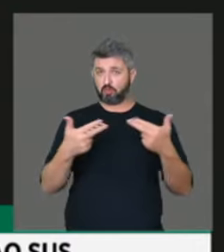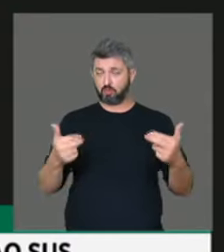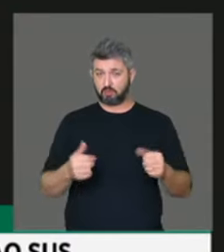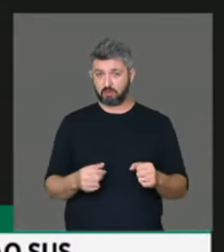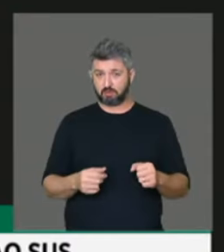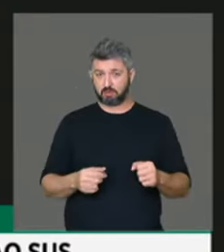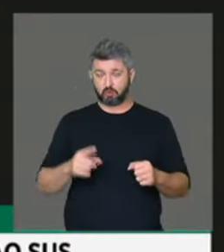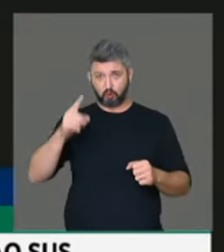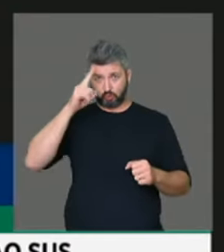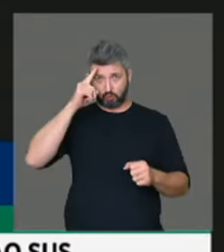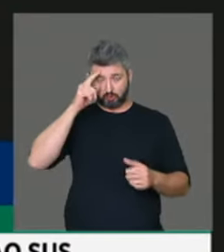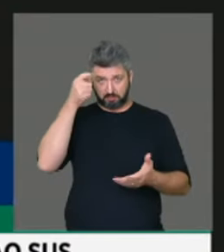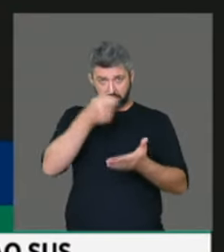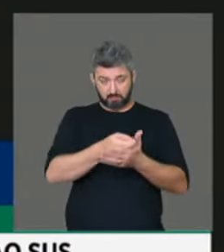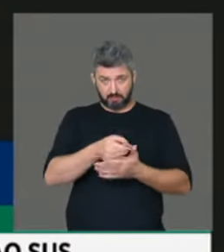UTI, NO PERÍODO FORA DE PANDEMIA PELO SUS VARIA DE 450